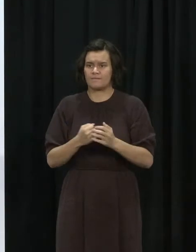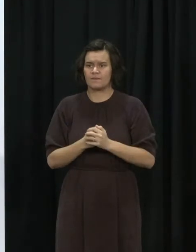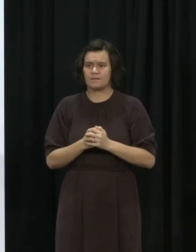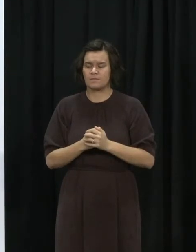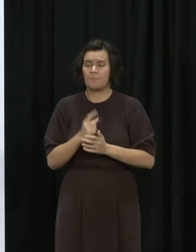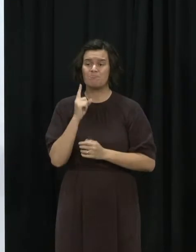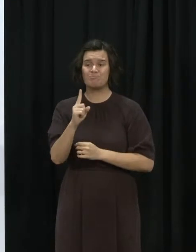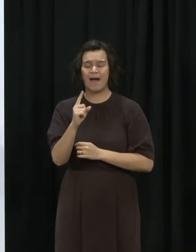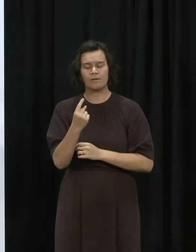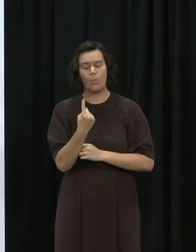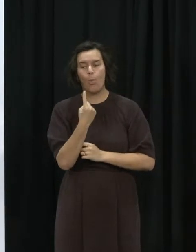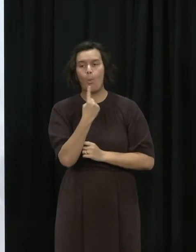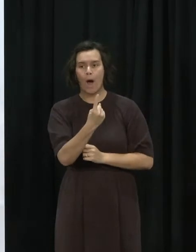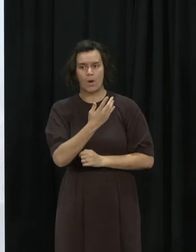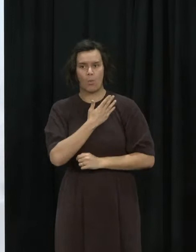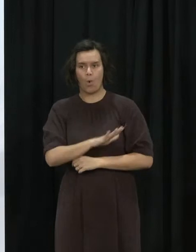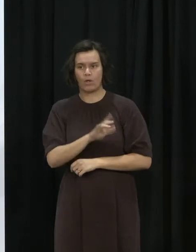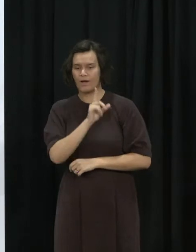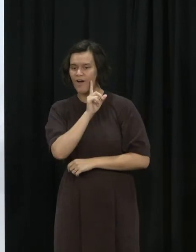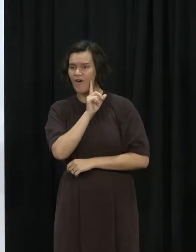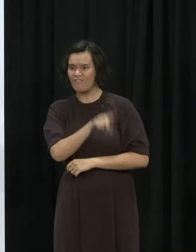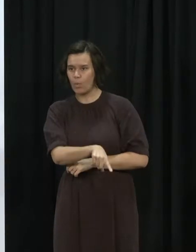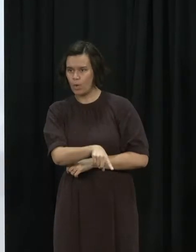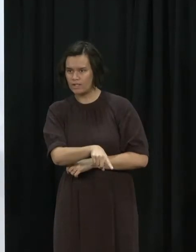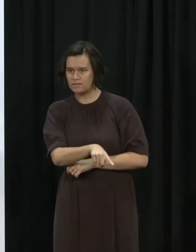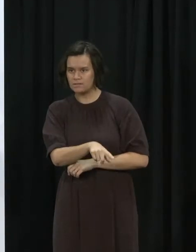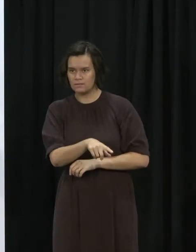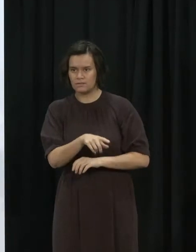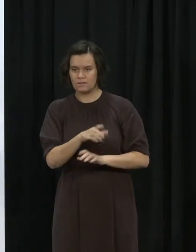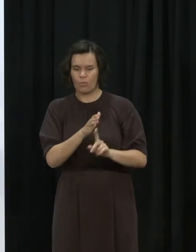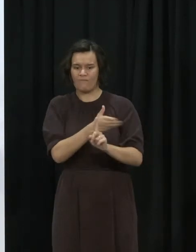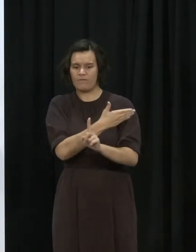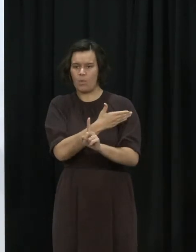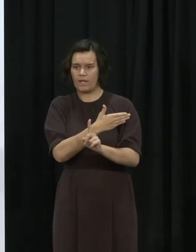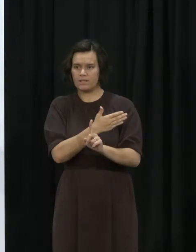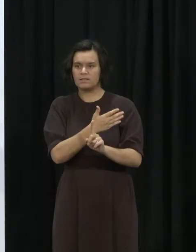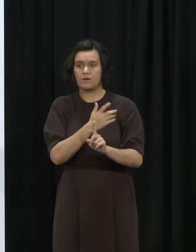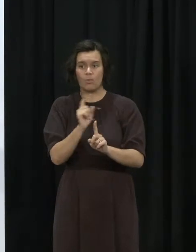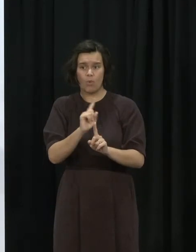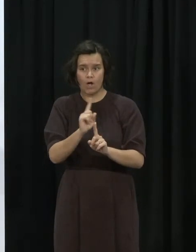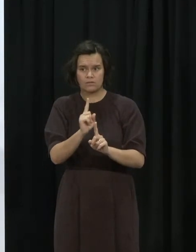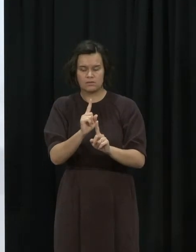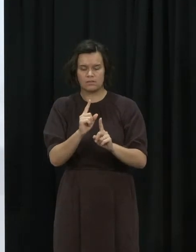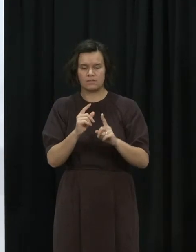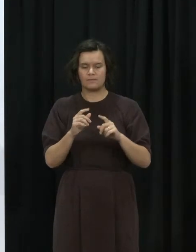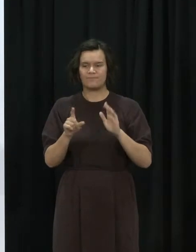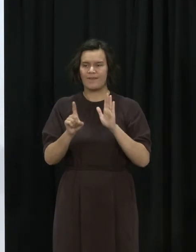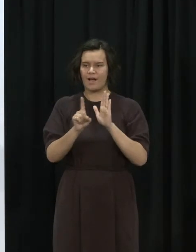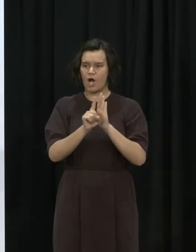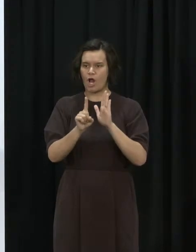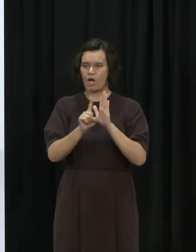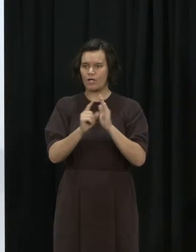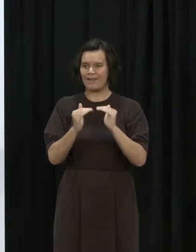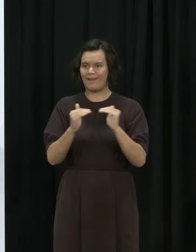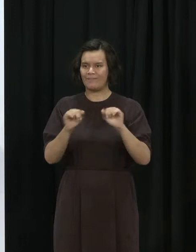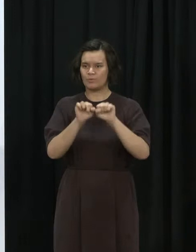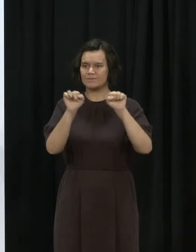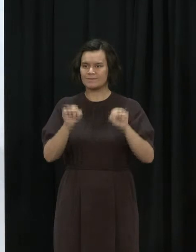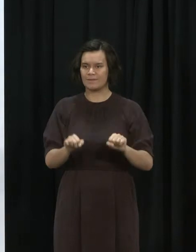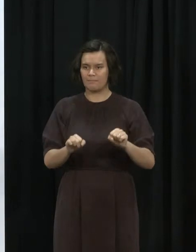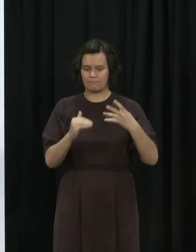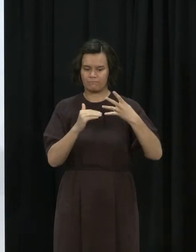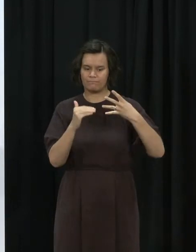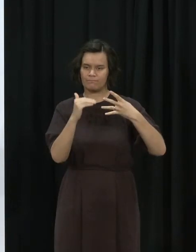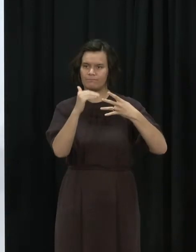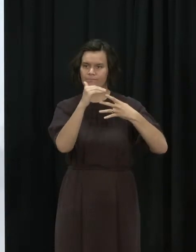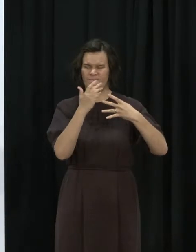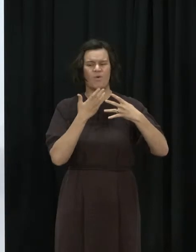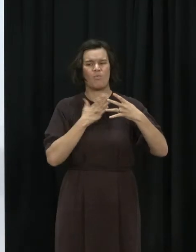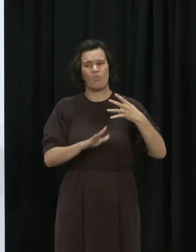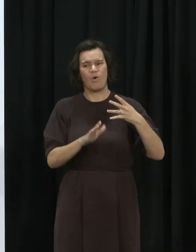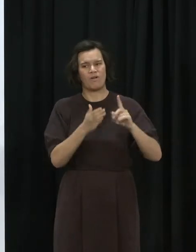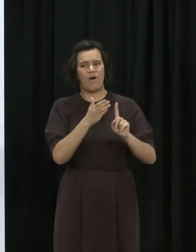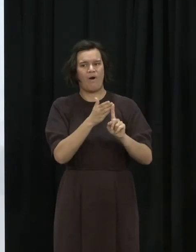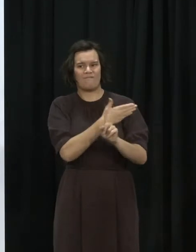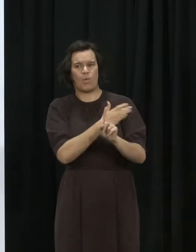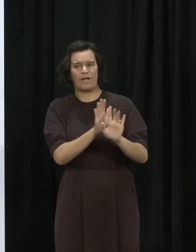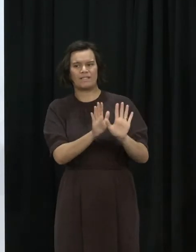whakamarumaru. Ko te tikanga,